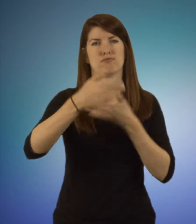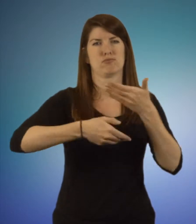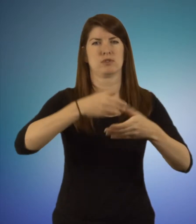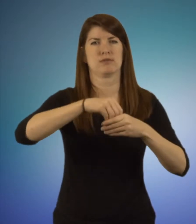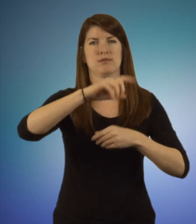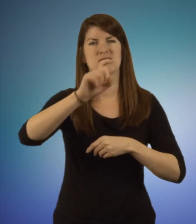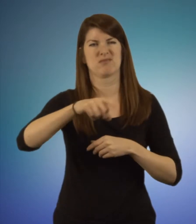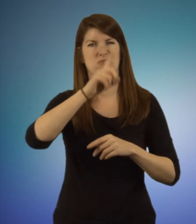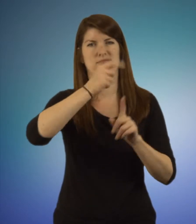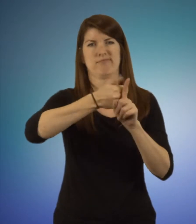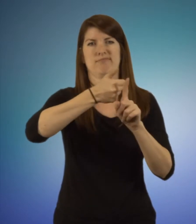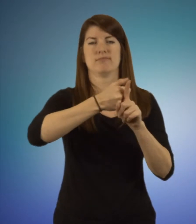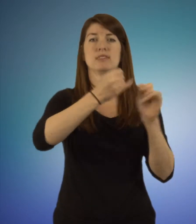individualizado de servicios familiares.